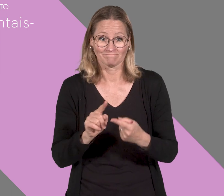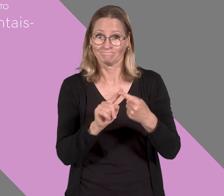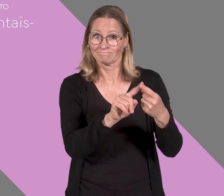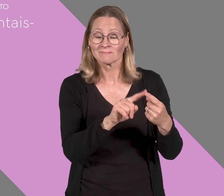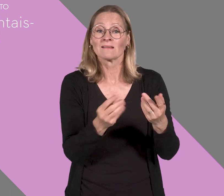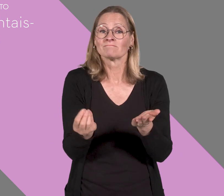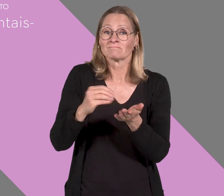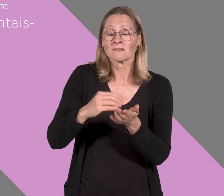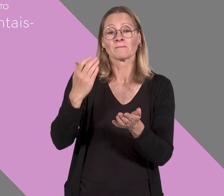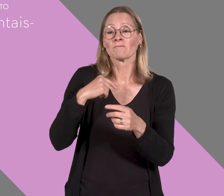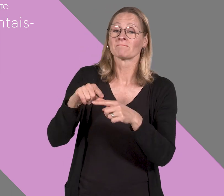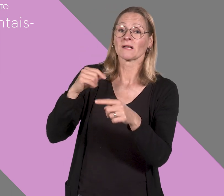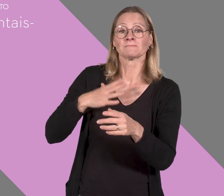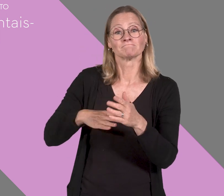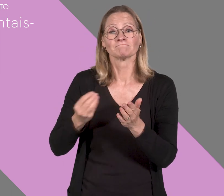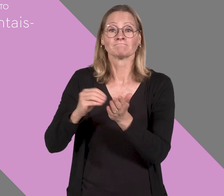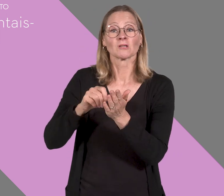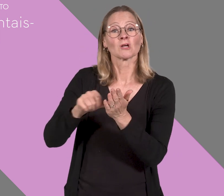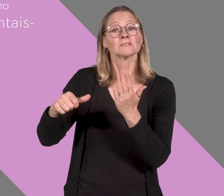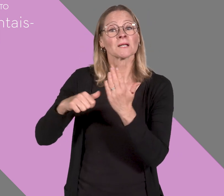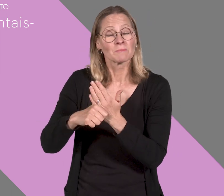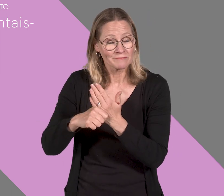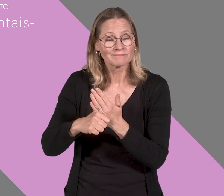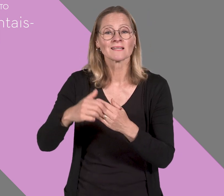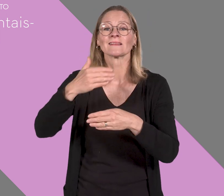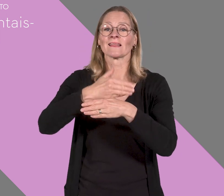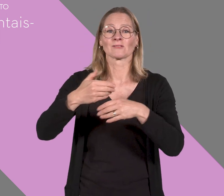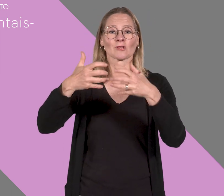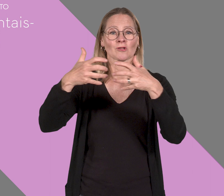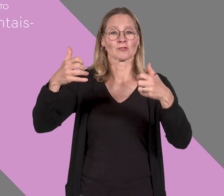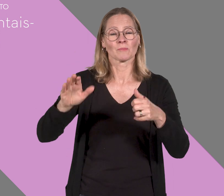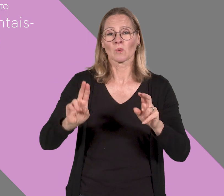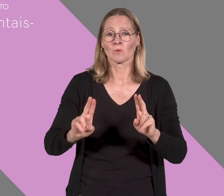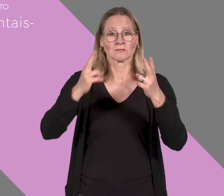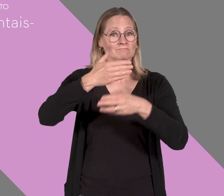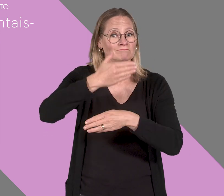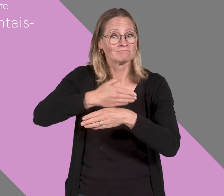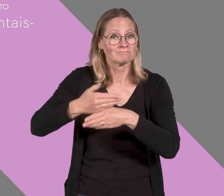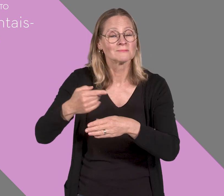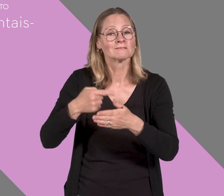Lisäksi vapaavalintaisena ohjelmana on Teatteri Totin uusin produktio -